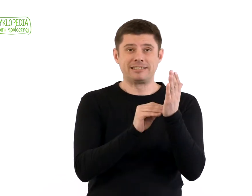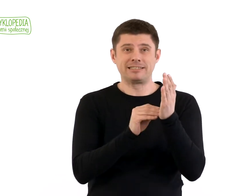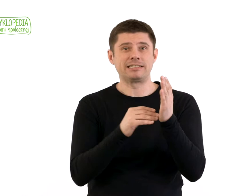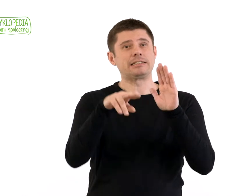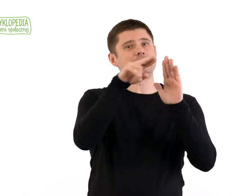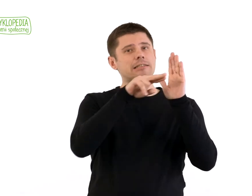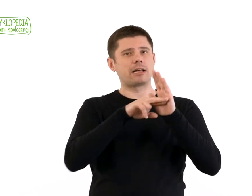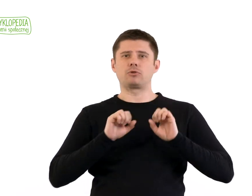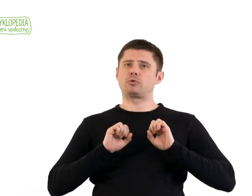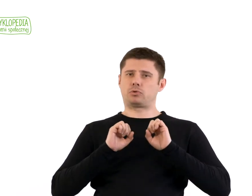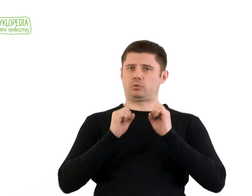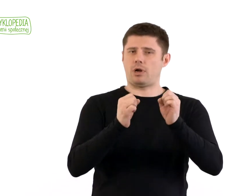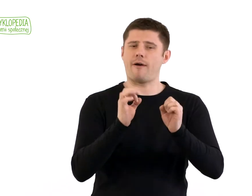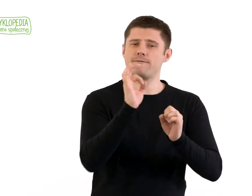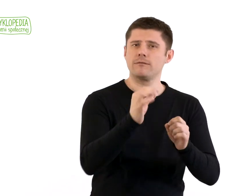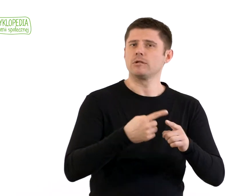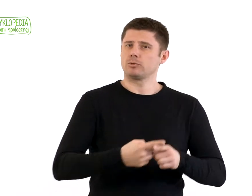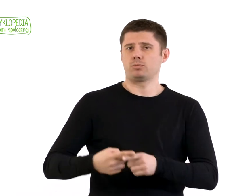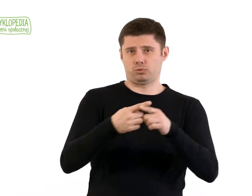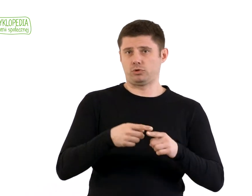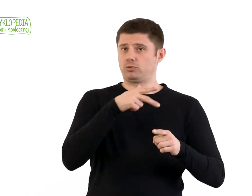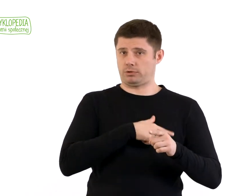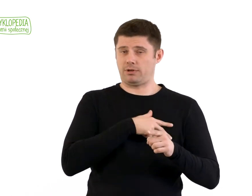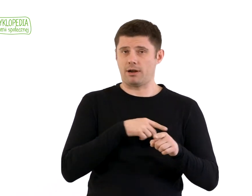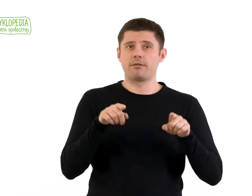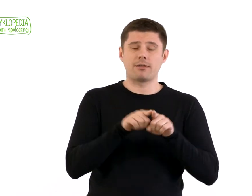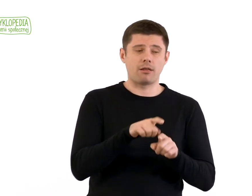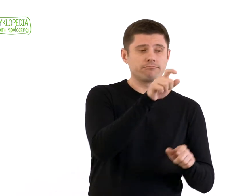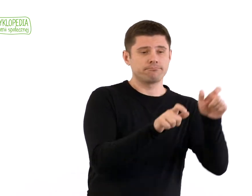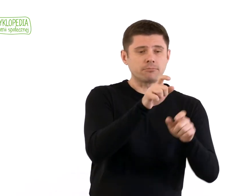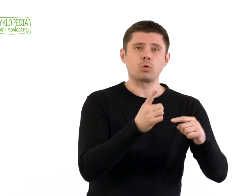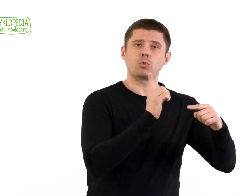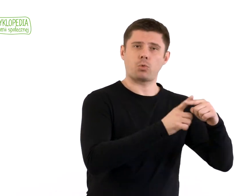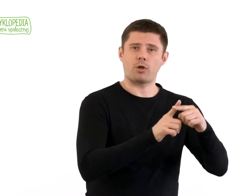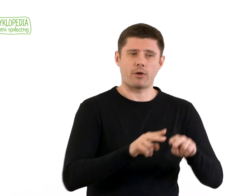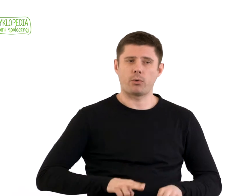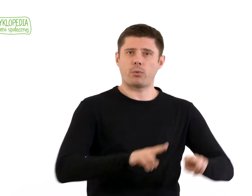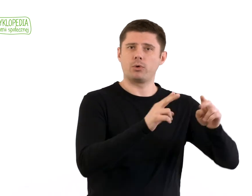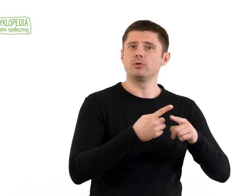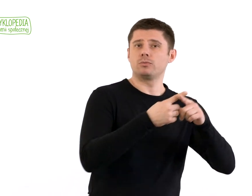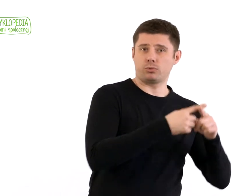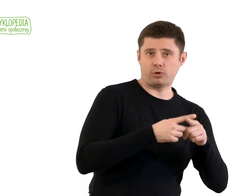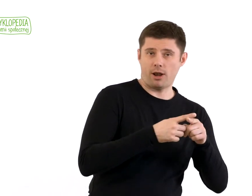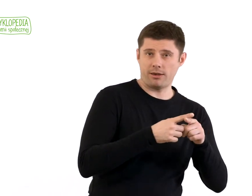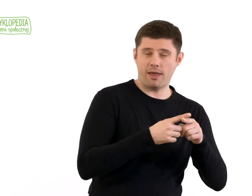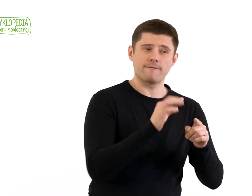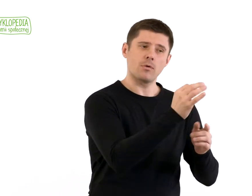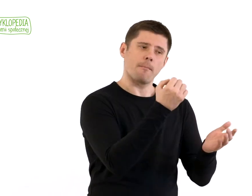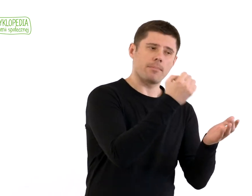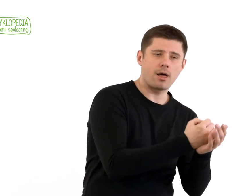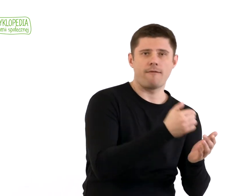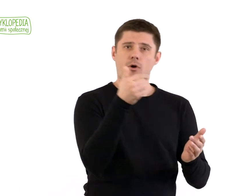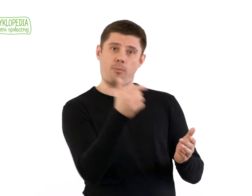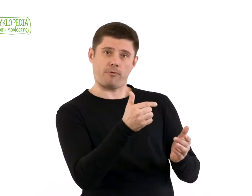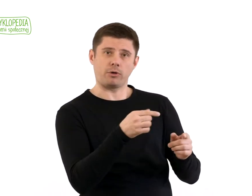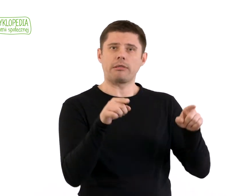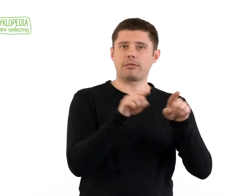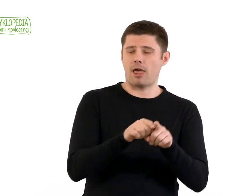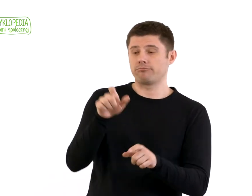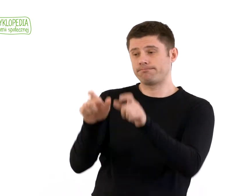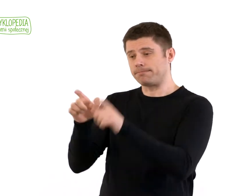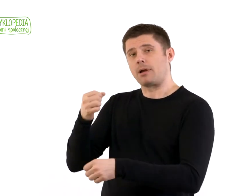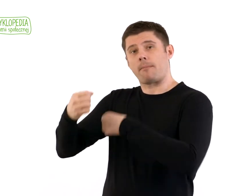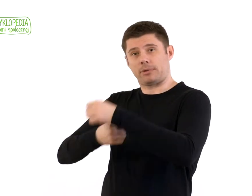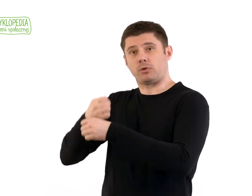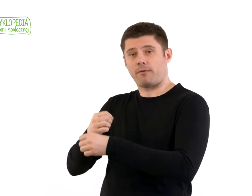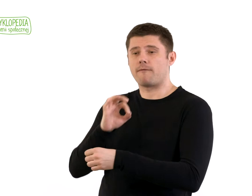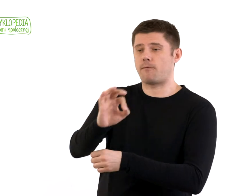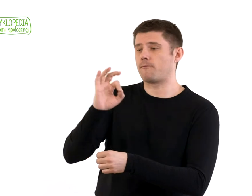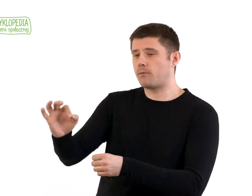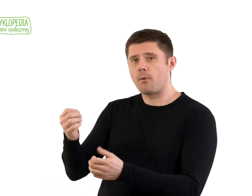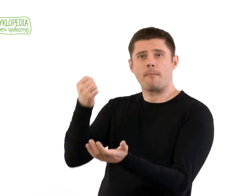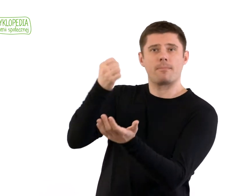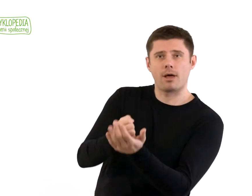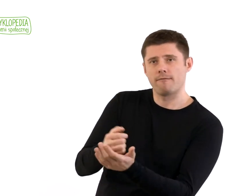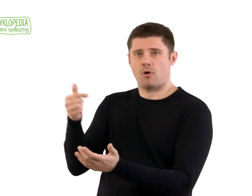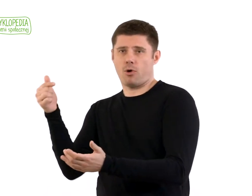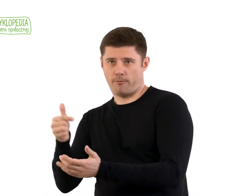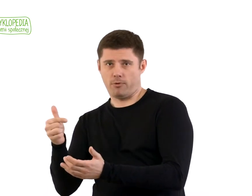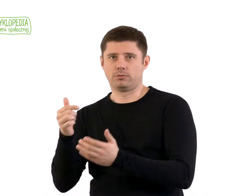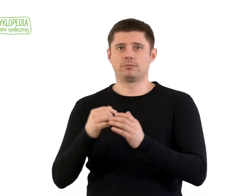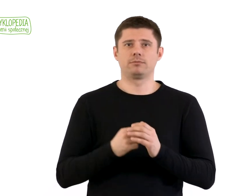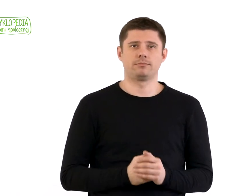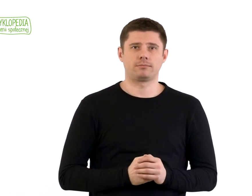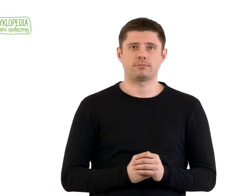zasady funkcjonowania spółdzielni, prawa i obowiązki jej członków i pracowników.